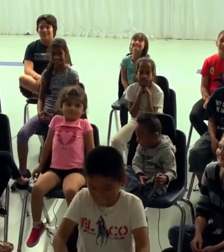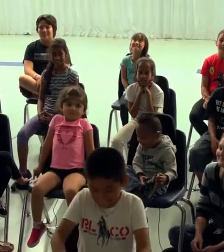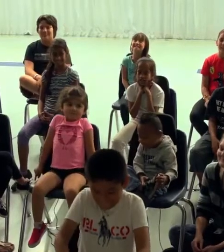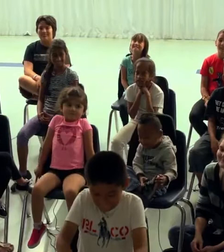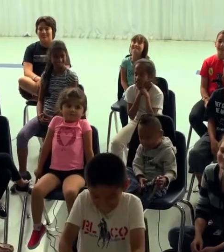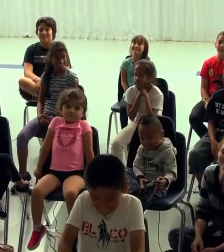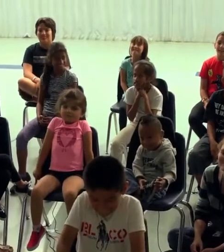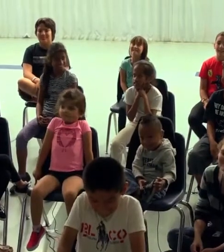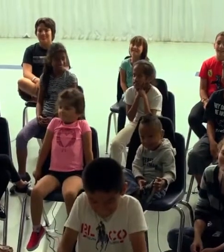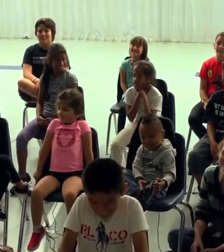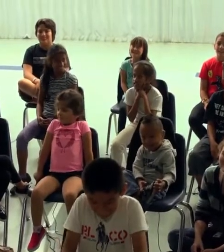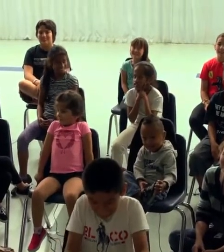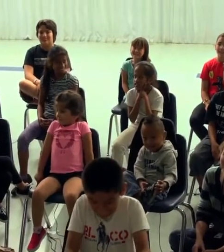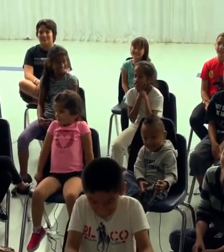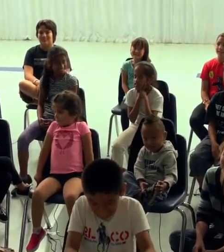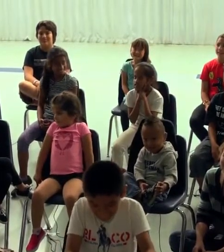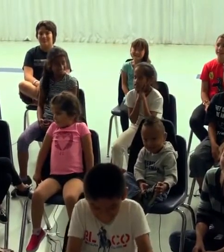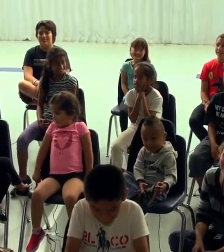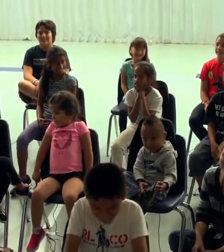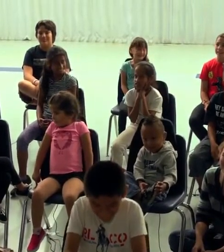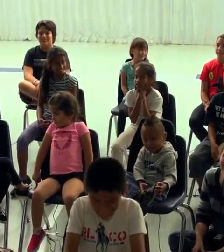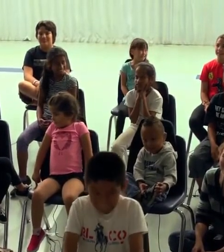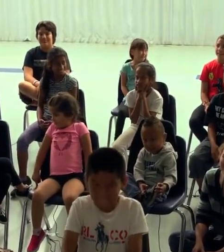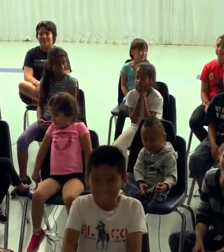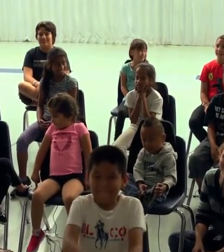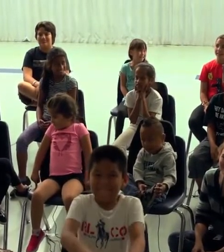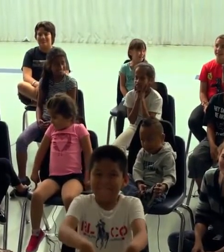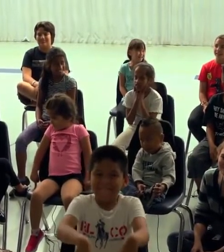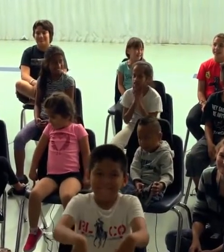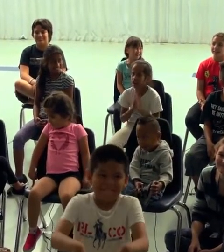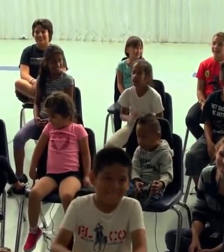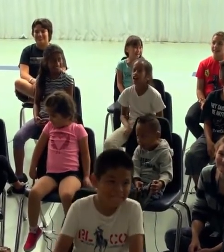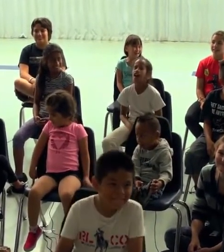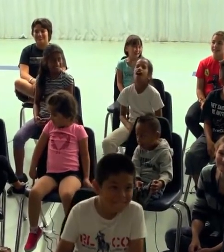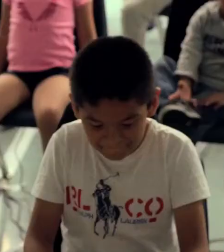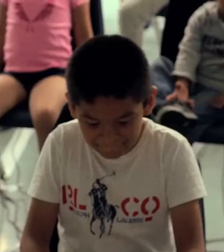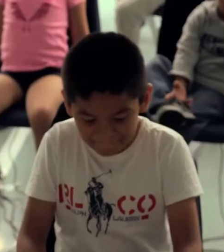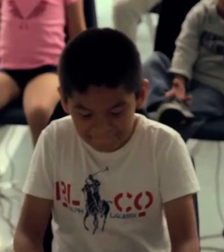Le professeur : "Pouvez-vous connecter cela à n'importe quel son ?" Eskmo : "Oui à n'importe quel son !"